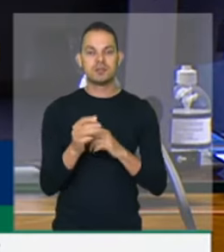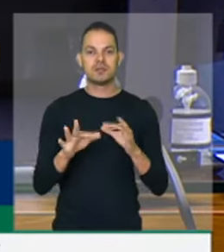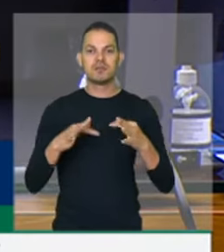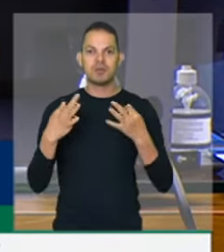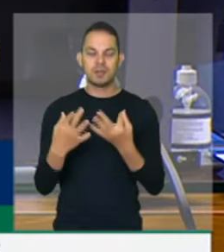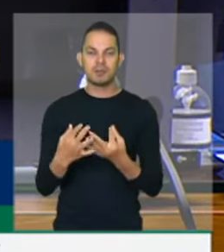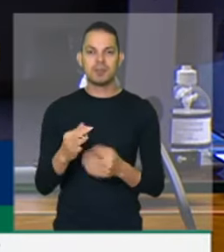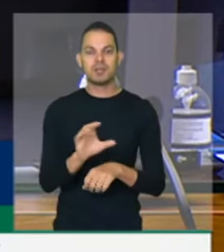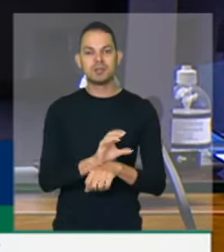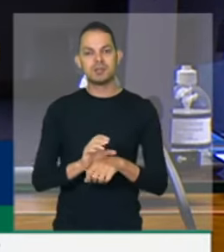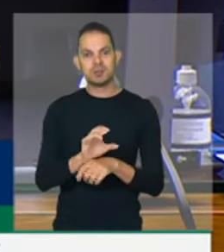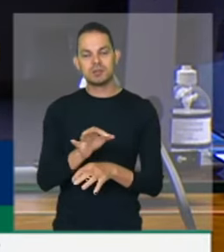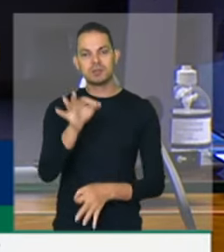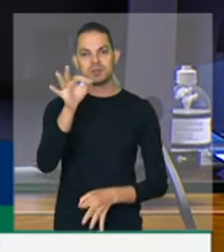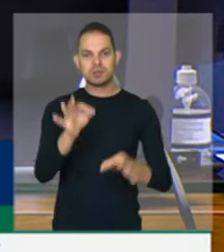DEPUTADO HIRAN GONÇALVES. -- [DEPUTADO]: OBRIGADO,